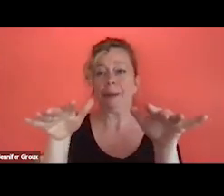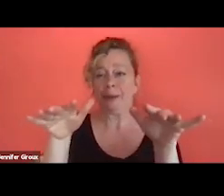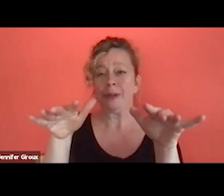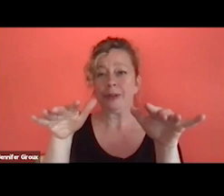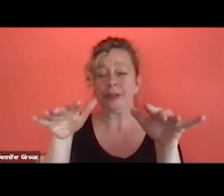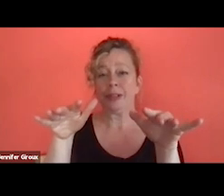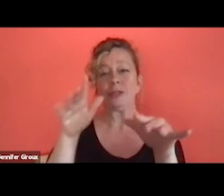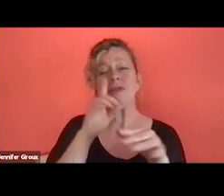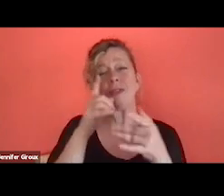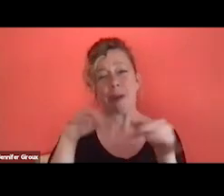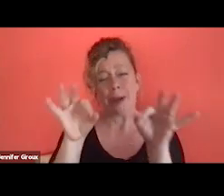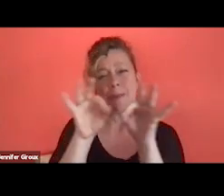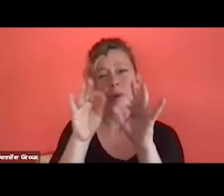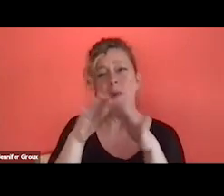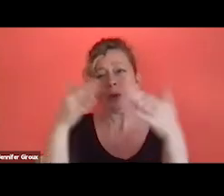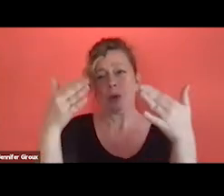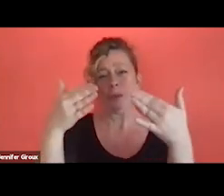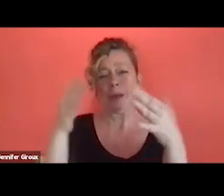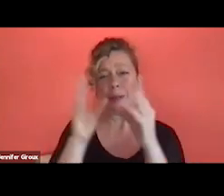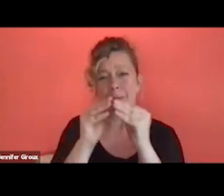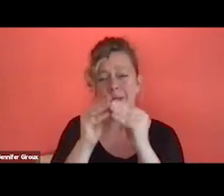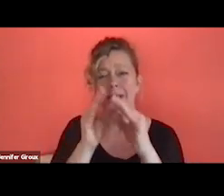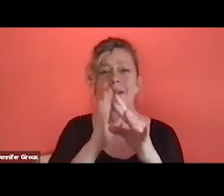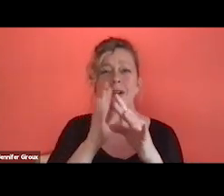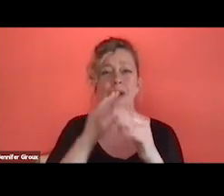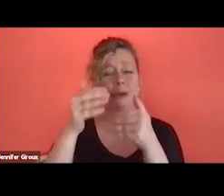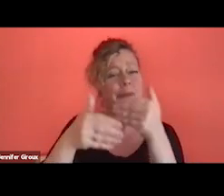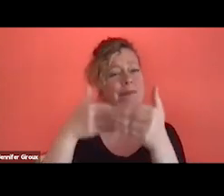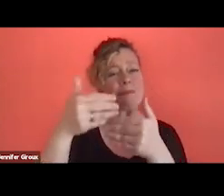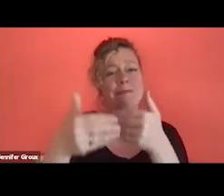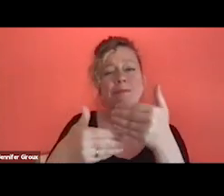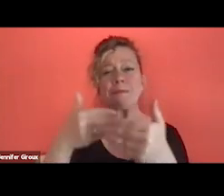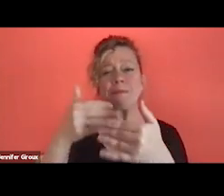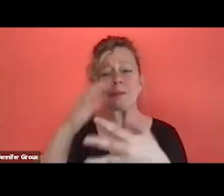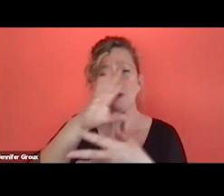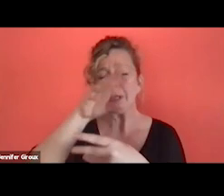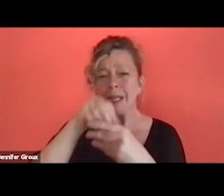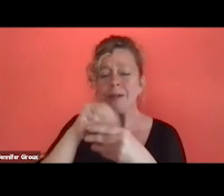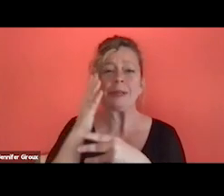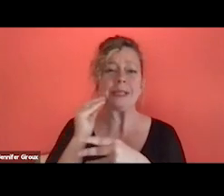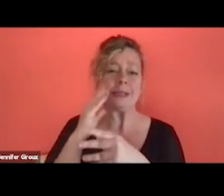a medida que abrimos este seminario web y hablamos colectivamente sobre lo que hemos estado experimentando el año pasado.